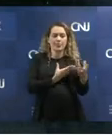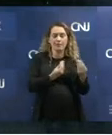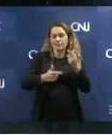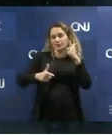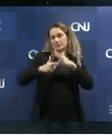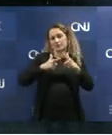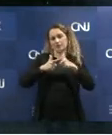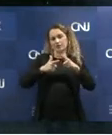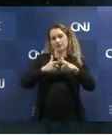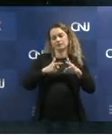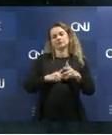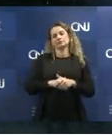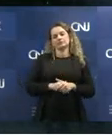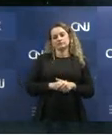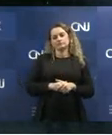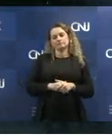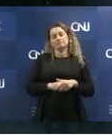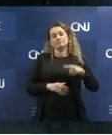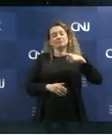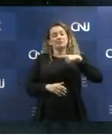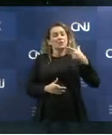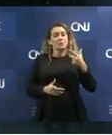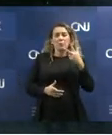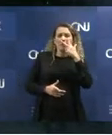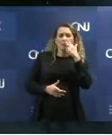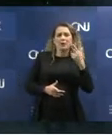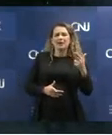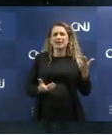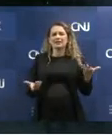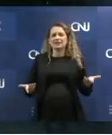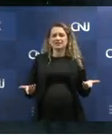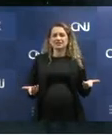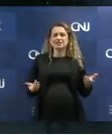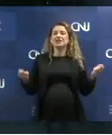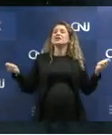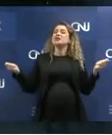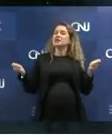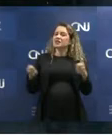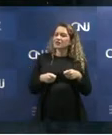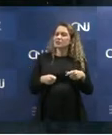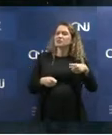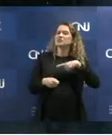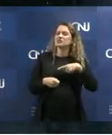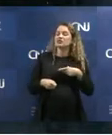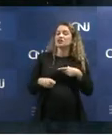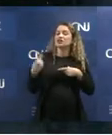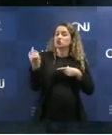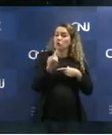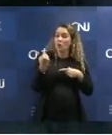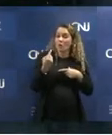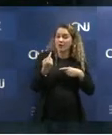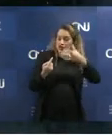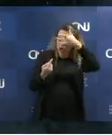Então, não me parece que seja possível imputar tão somente a esse magistrado todos os problemas da execução